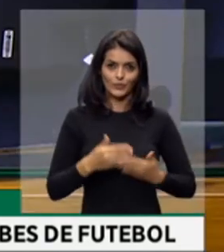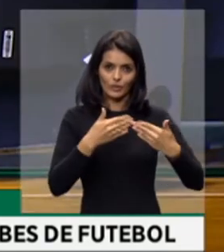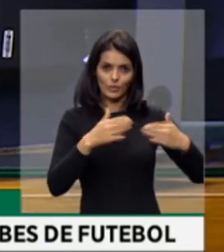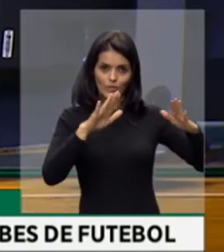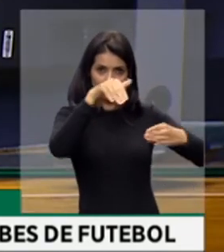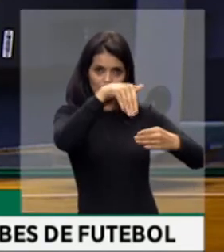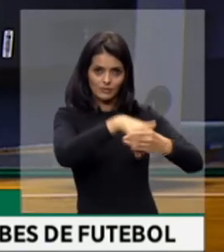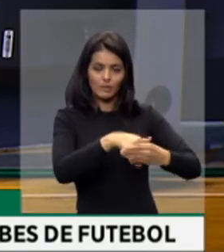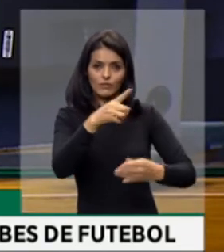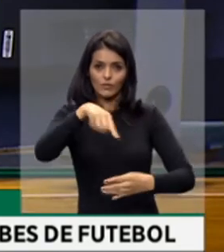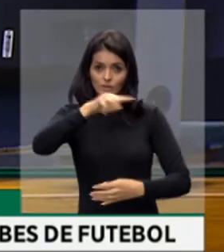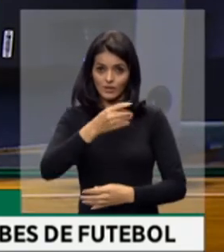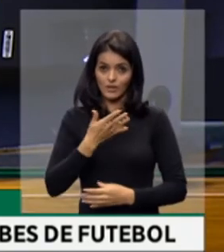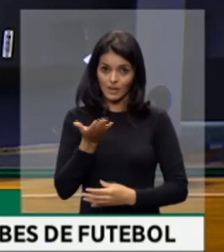PELO CONTRÁRIO, DIVULGA QUE NÃO VAI TER RENDA EMERGENCIAL